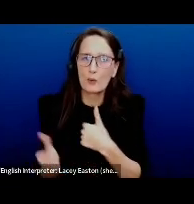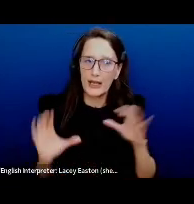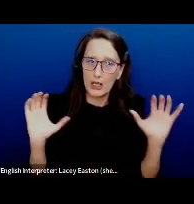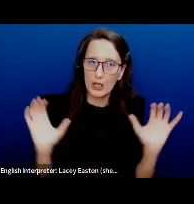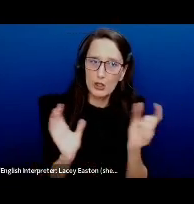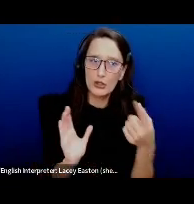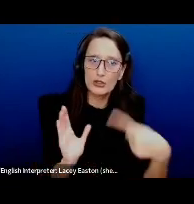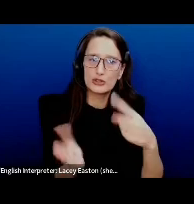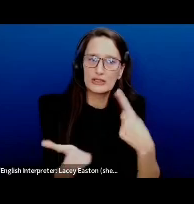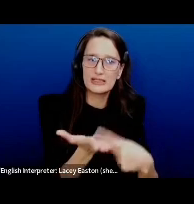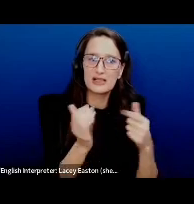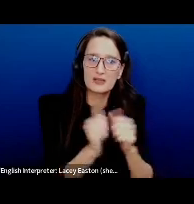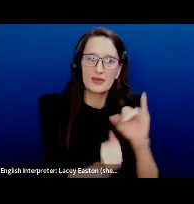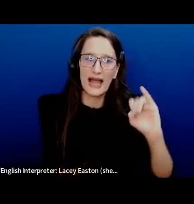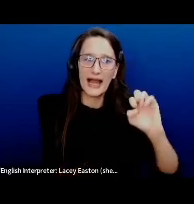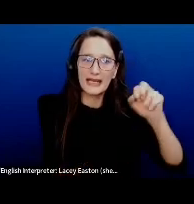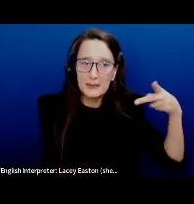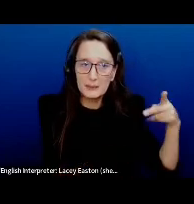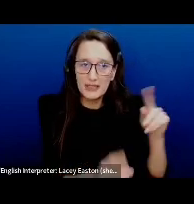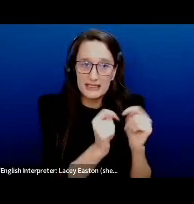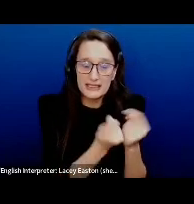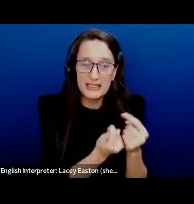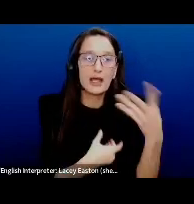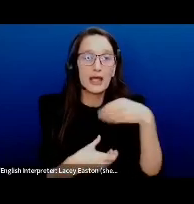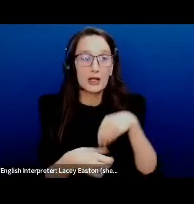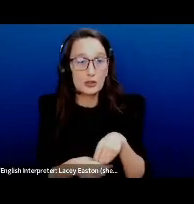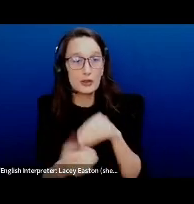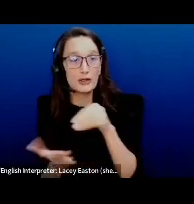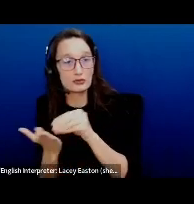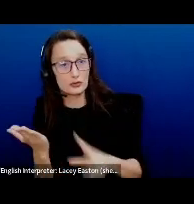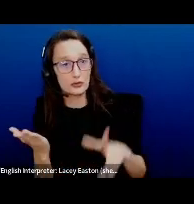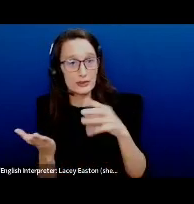incluyendo a los padres y al estudiante, si corresponde, sobre las mejores opciones